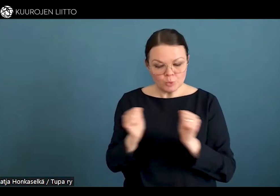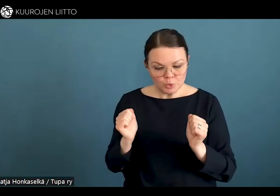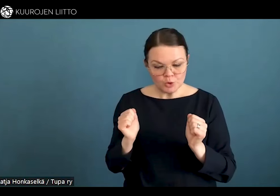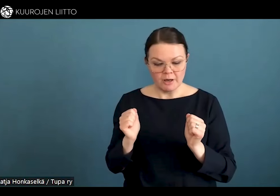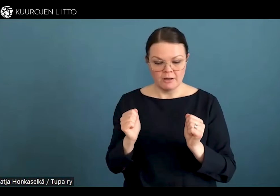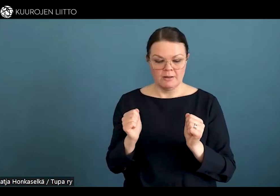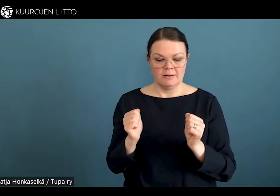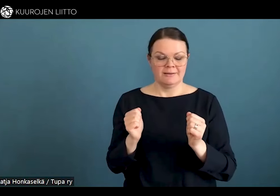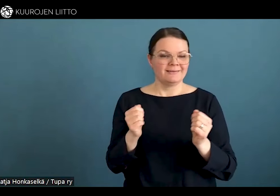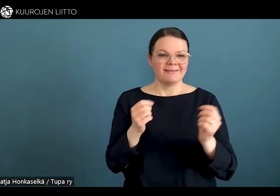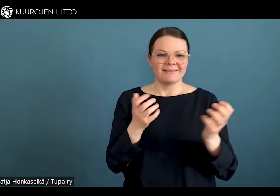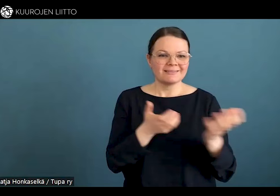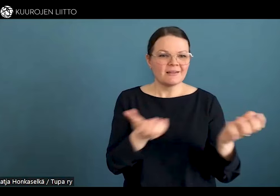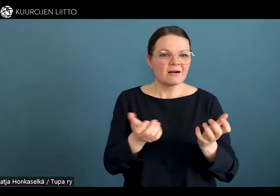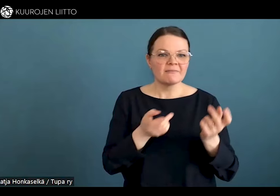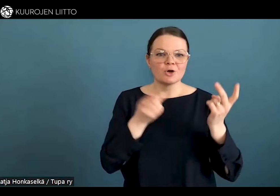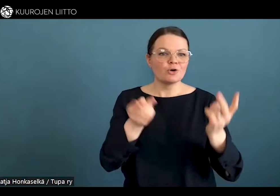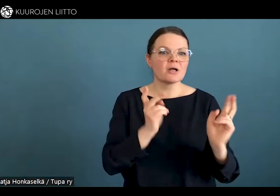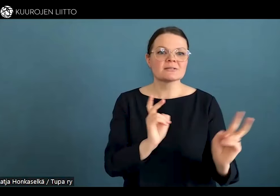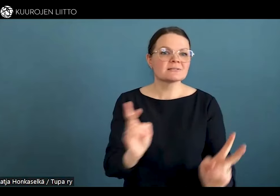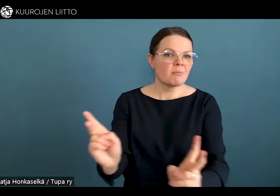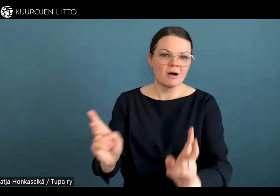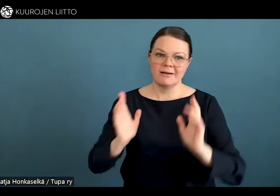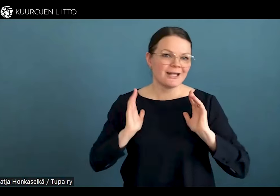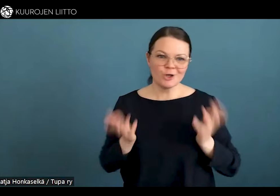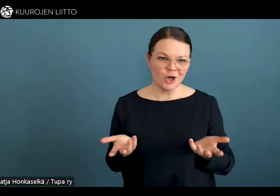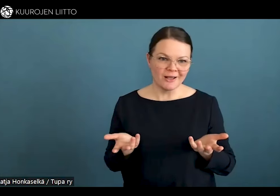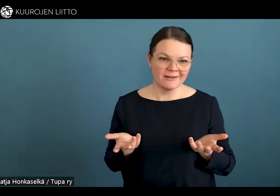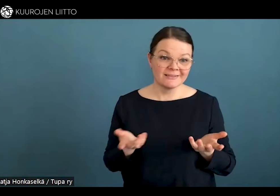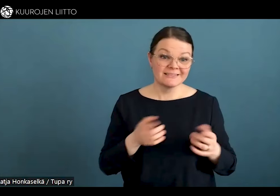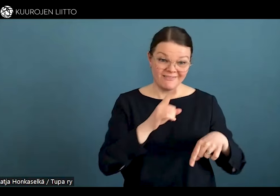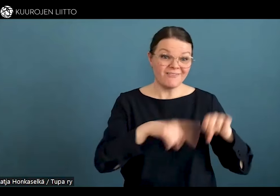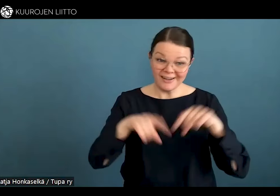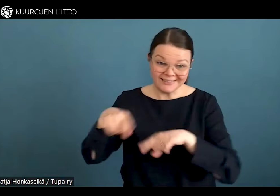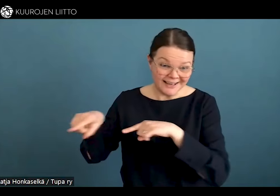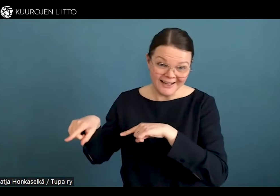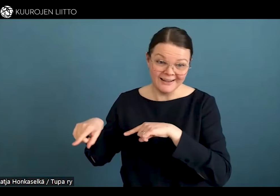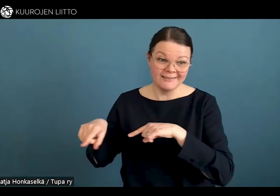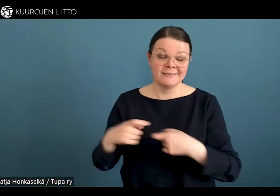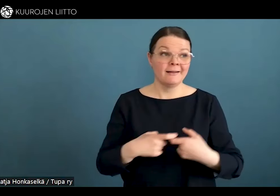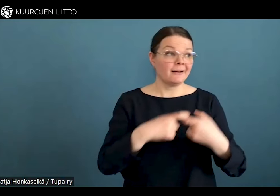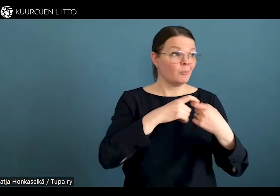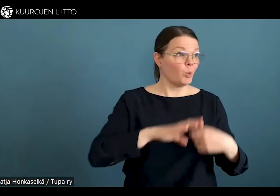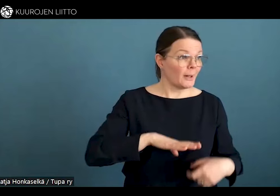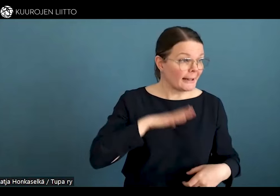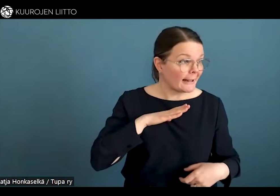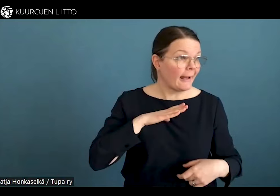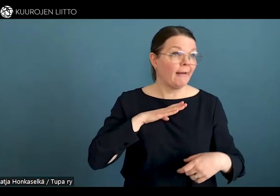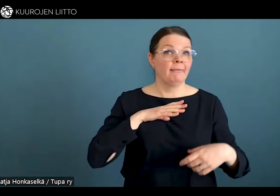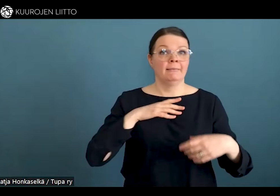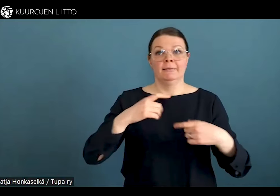ja tämä tarve vaihtelee henkilöltä toiselle riippuen niin heidän iästään -